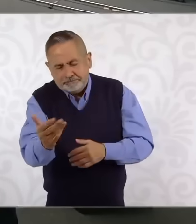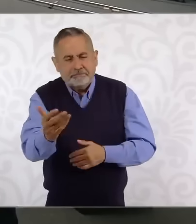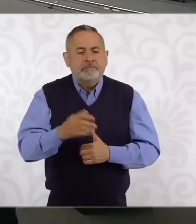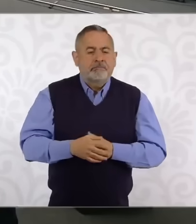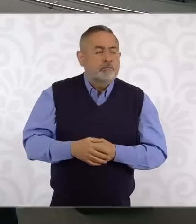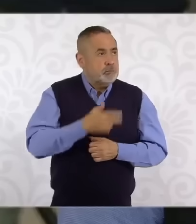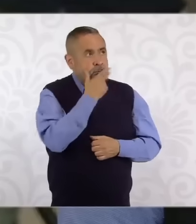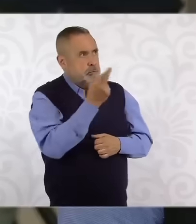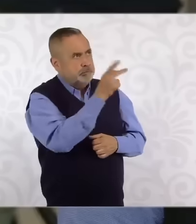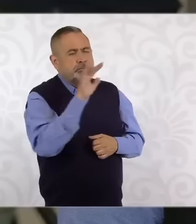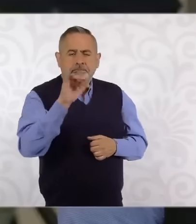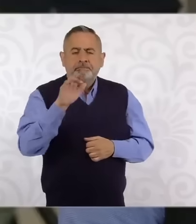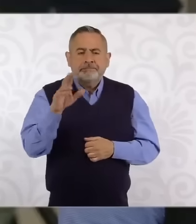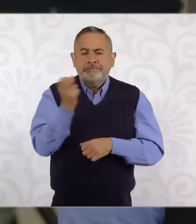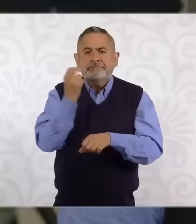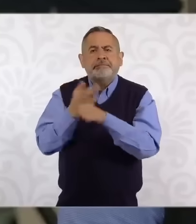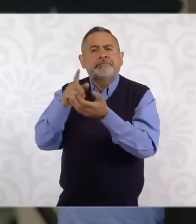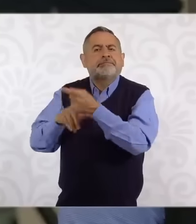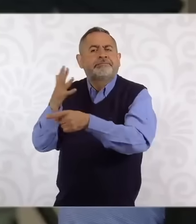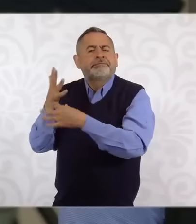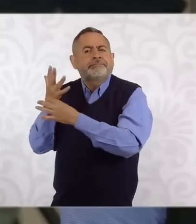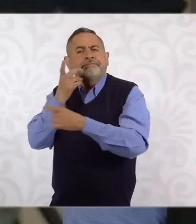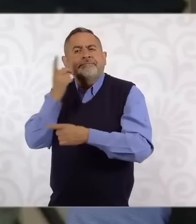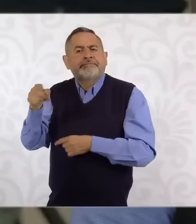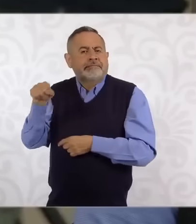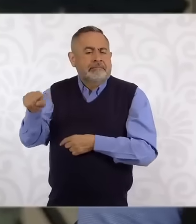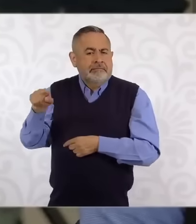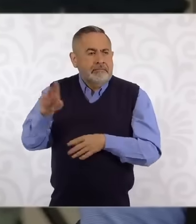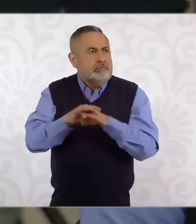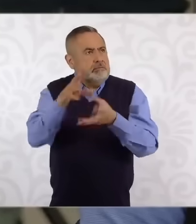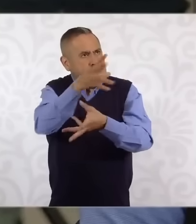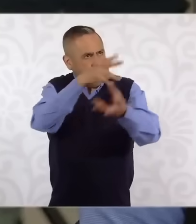que mencionaba el secretario era justamente una posibilidad de una cuota compensatoria a la fresa